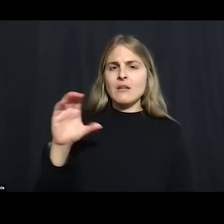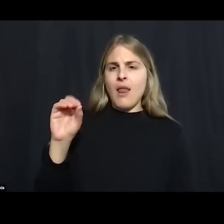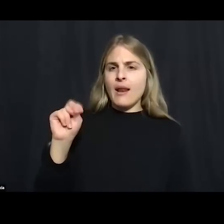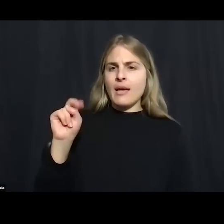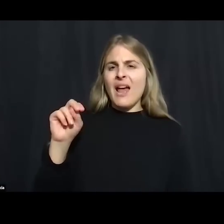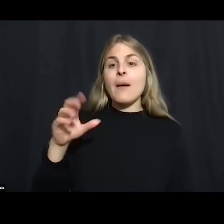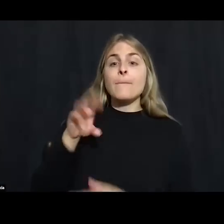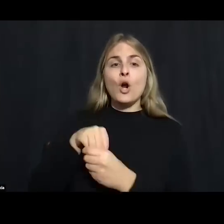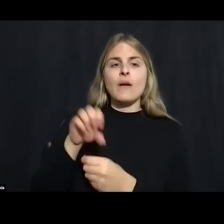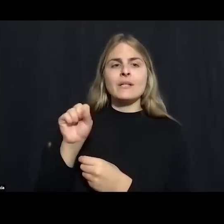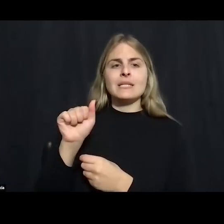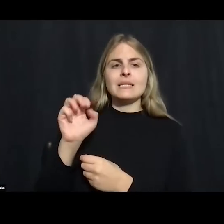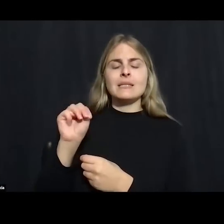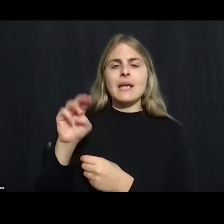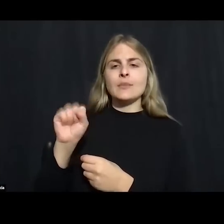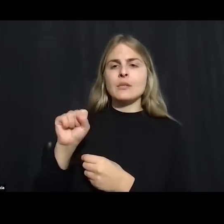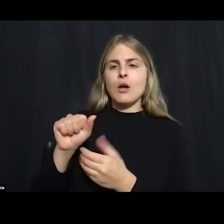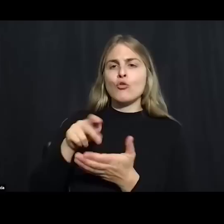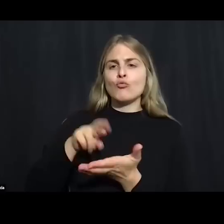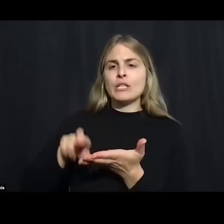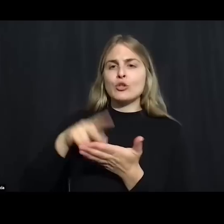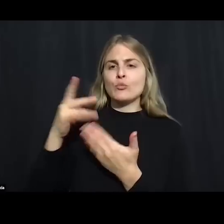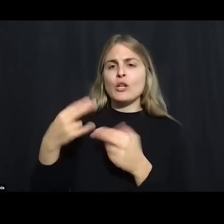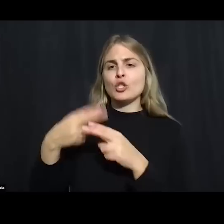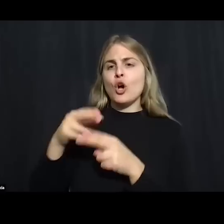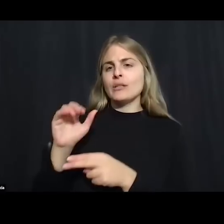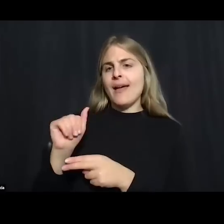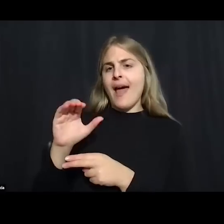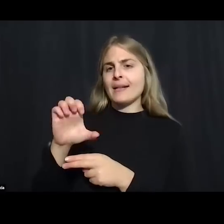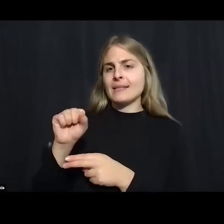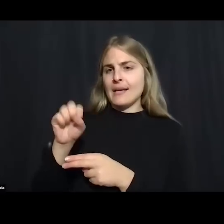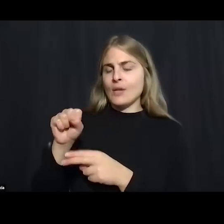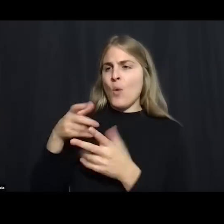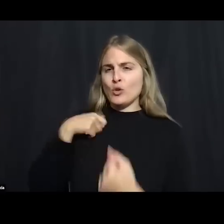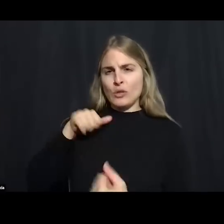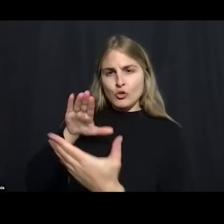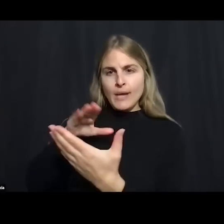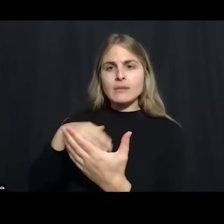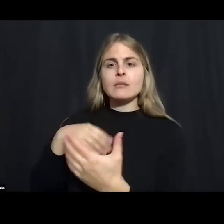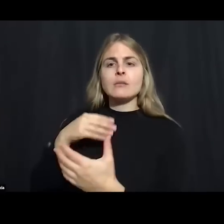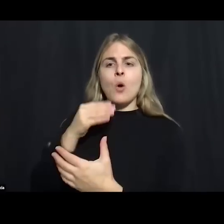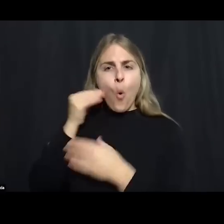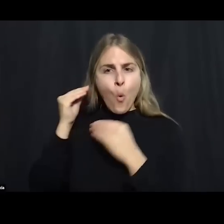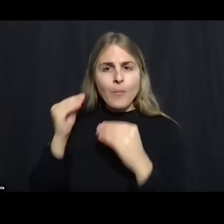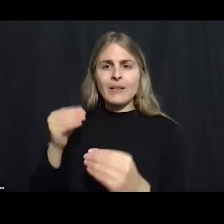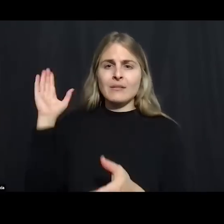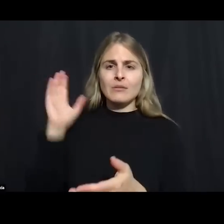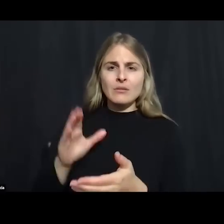de SAMHSA llamado Access, dirigido a abordar el sinhogarismo entre personas con discapacidades psiquiátricas.